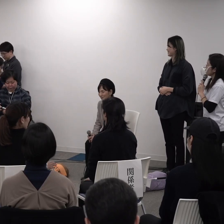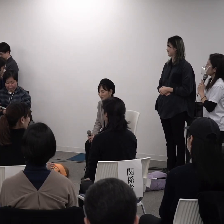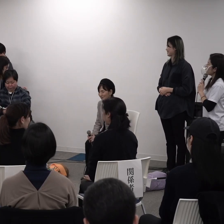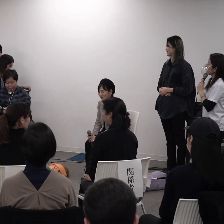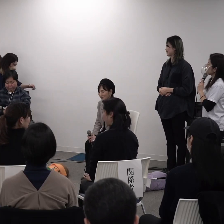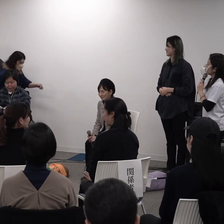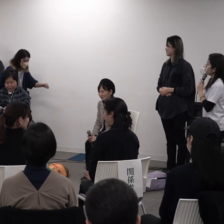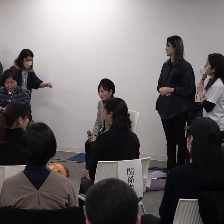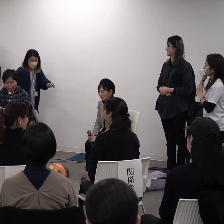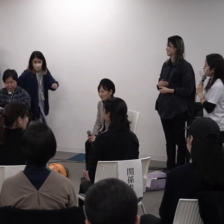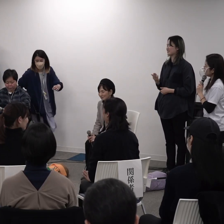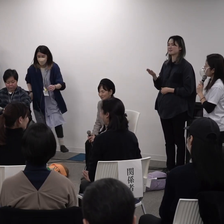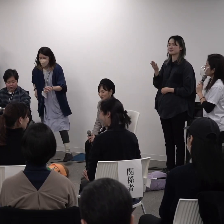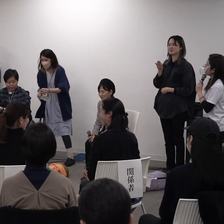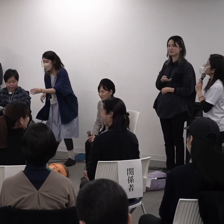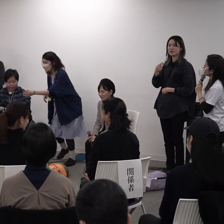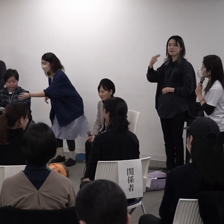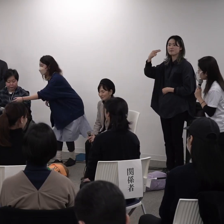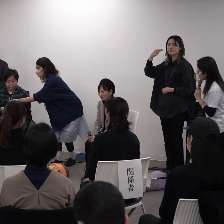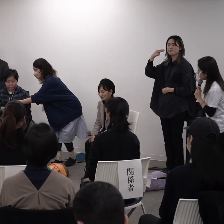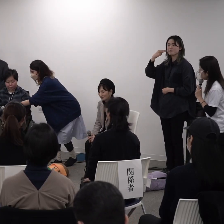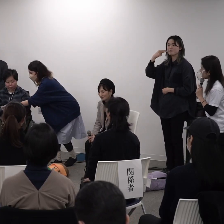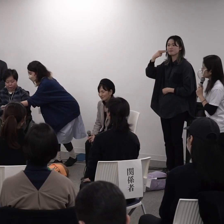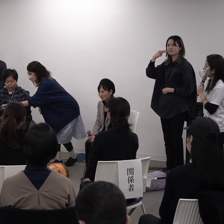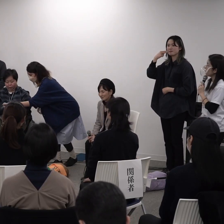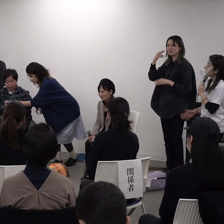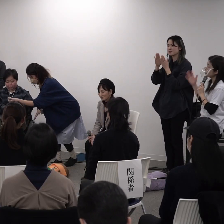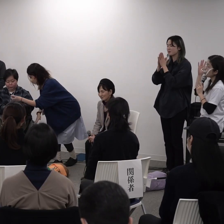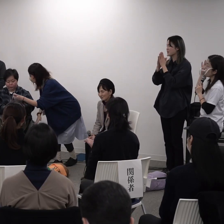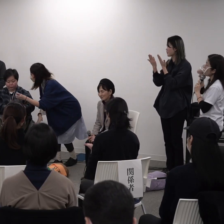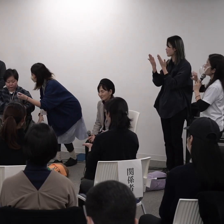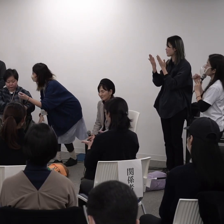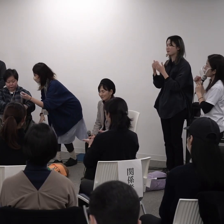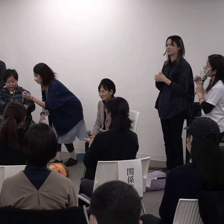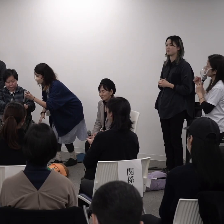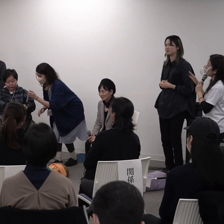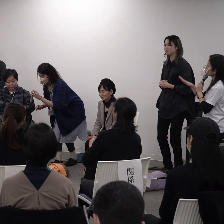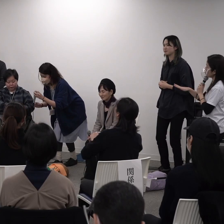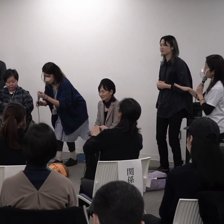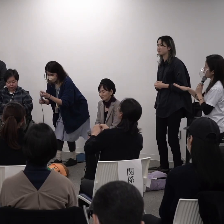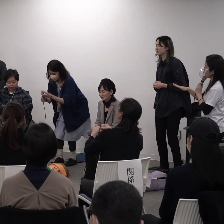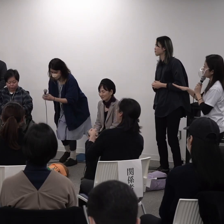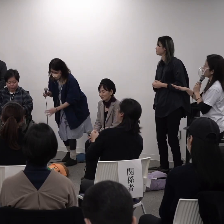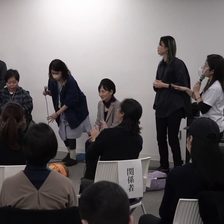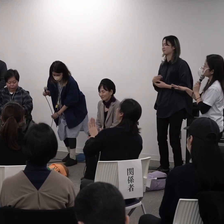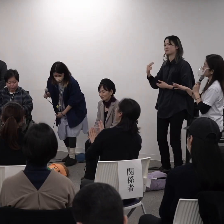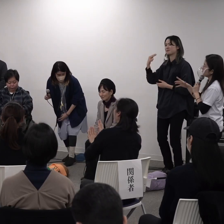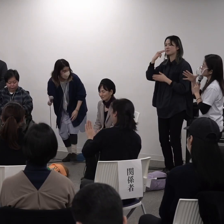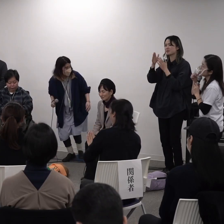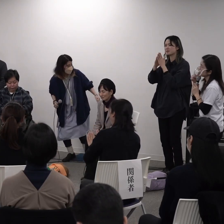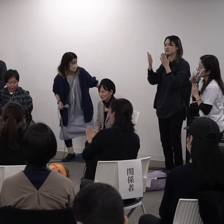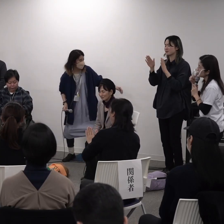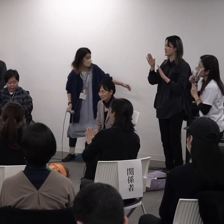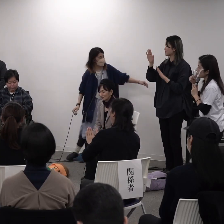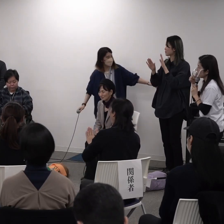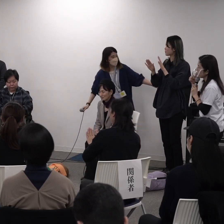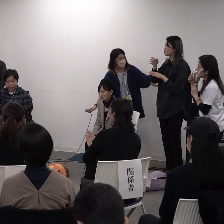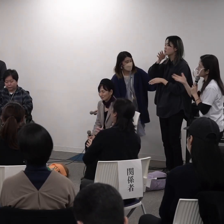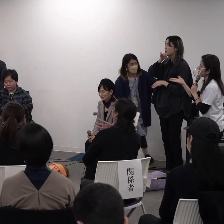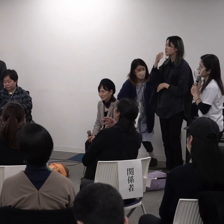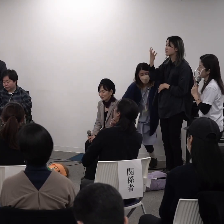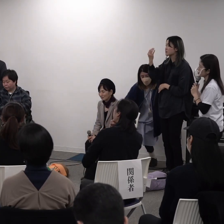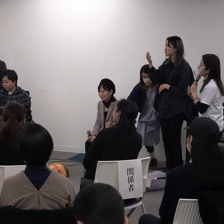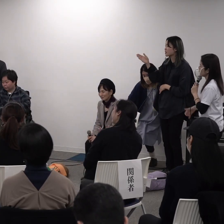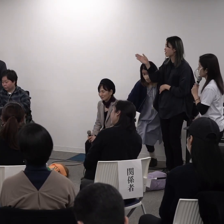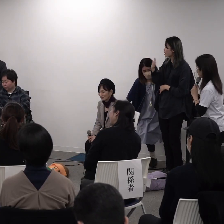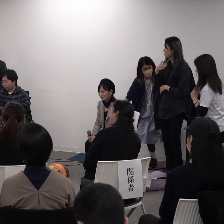じゃあ松本さんにお話を聞きたいです障害の状況を何歳ぐらいからあったのか教えてください